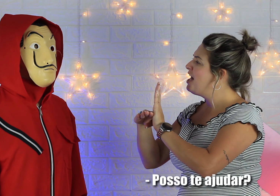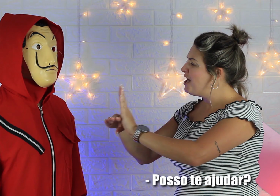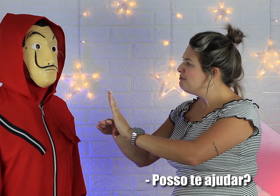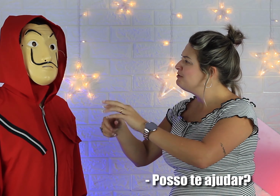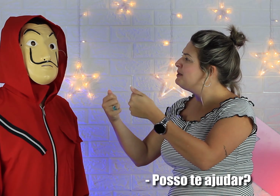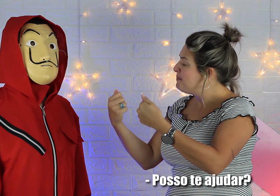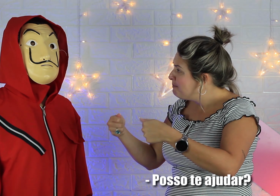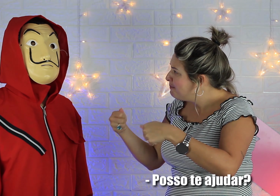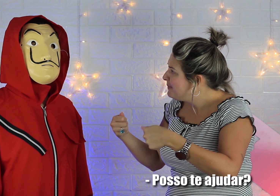E aí